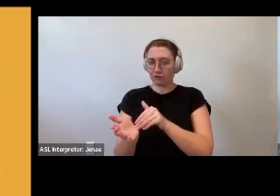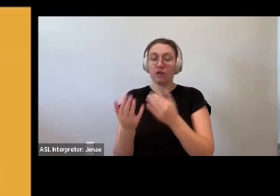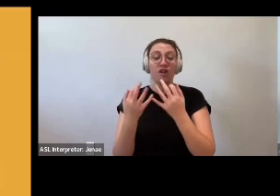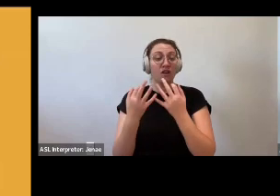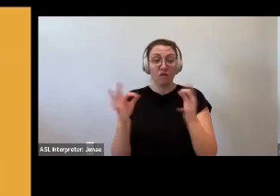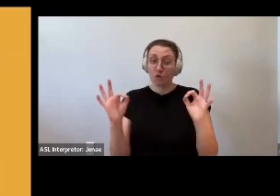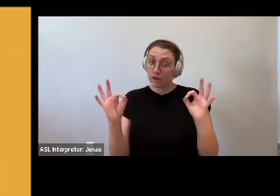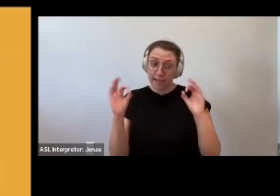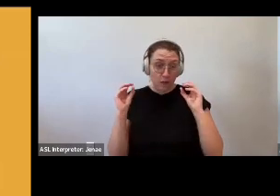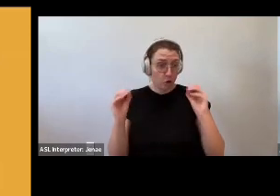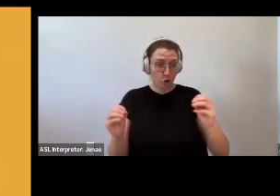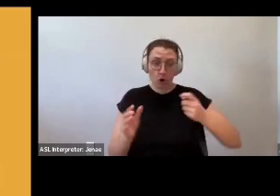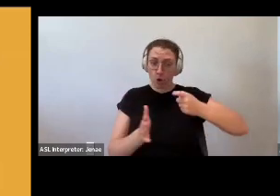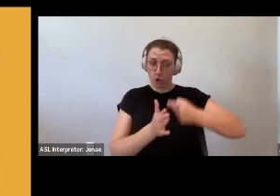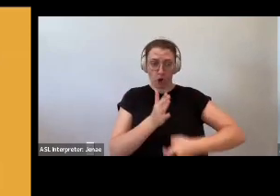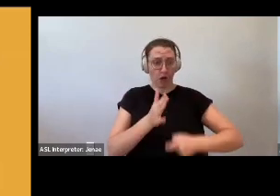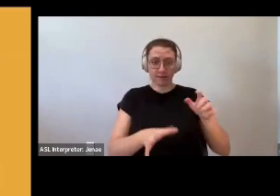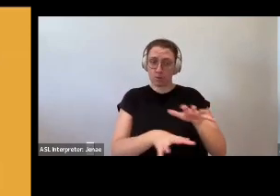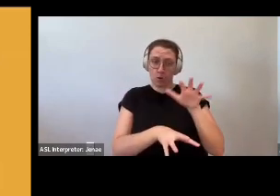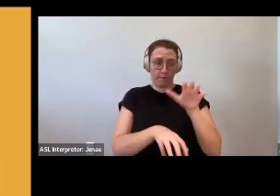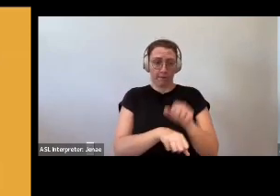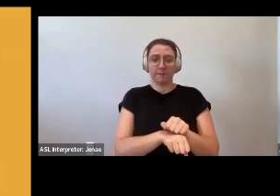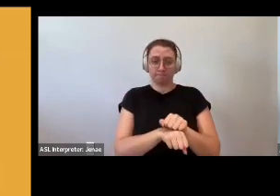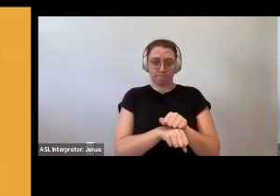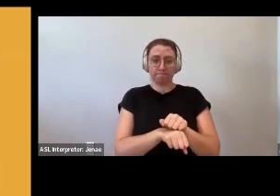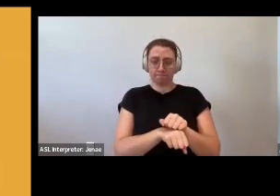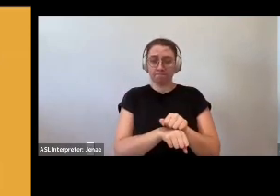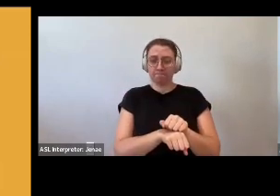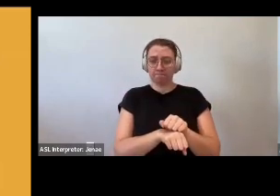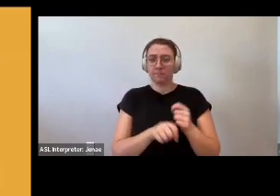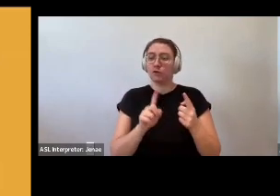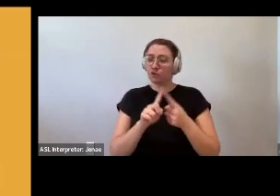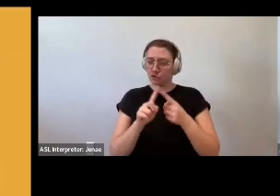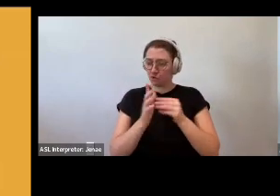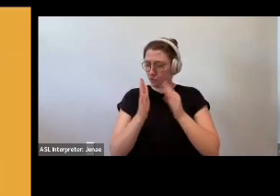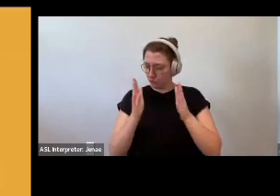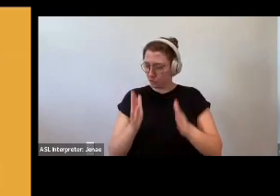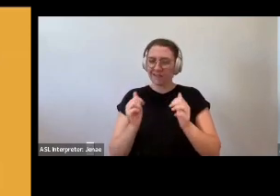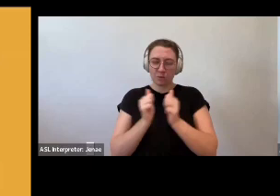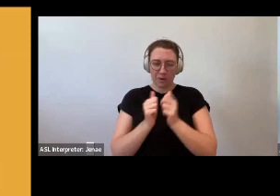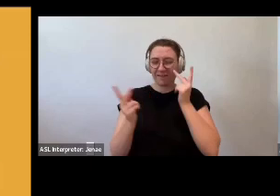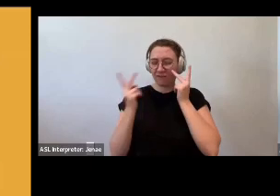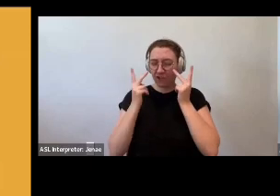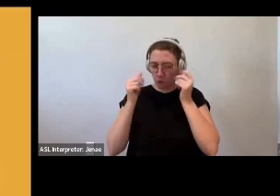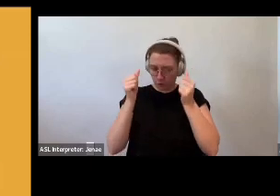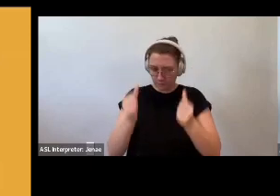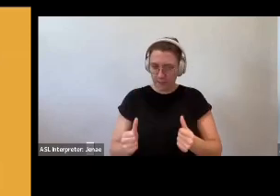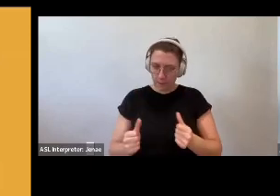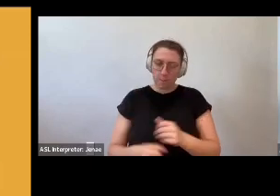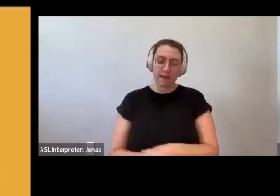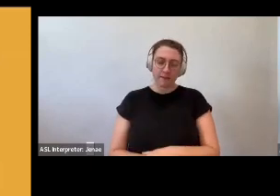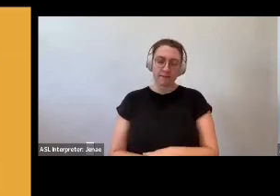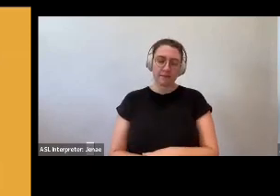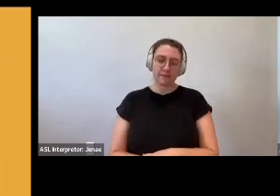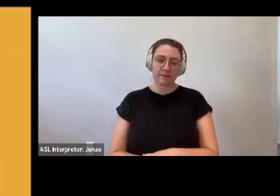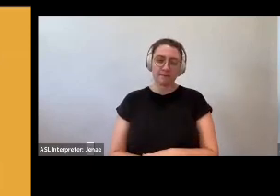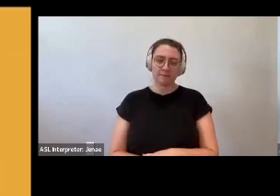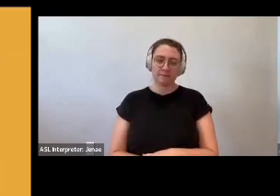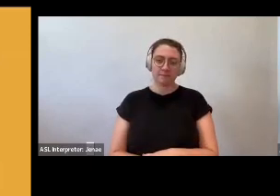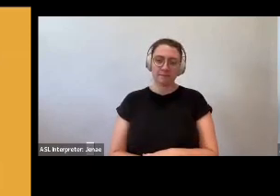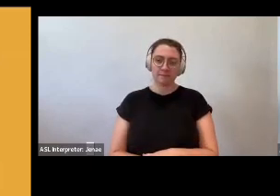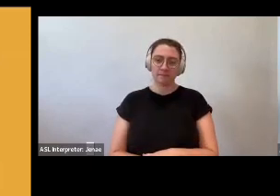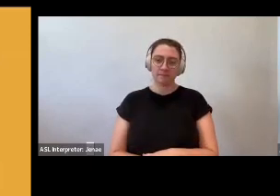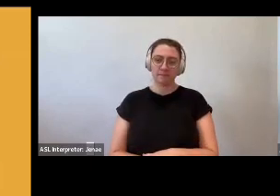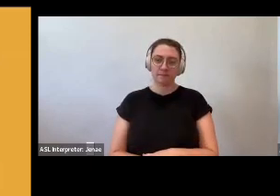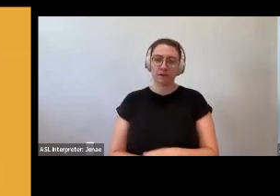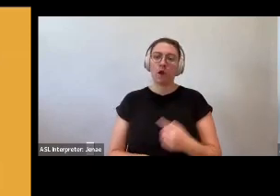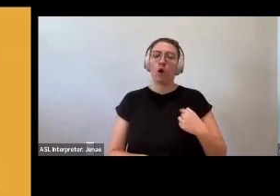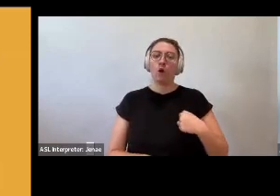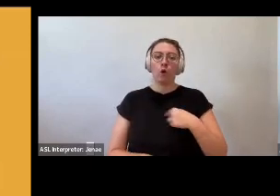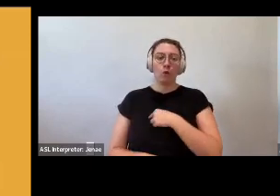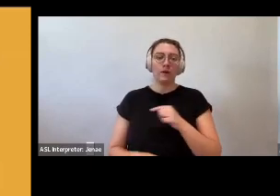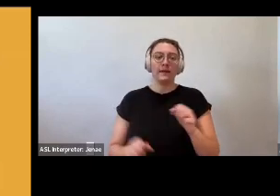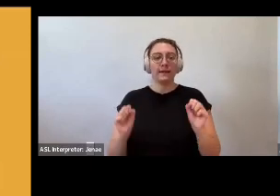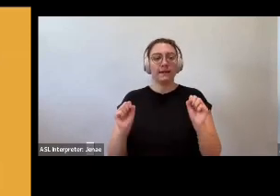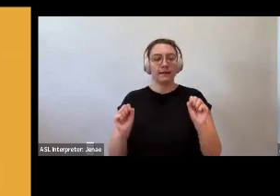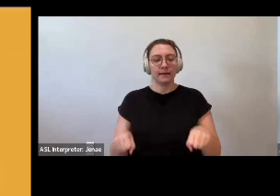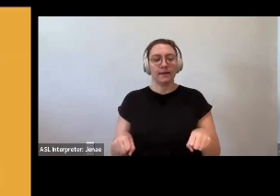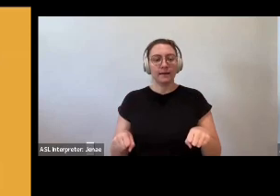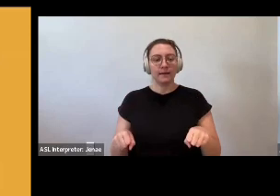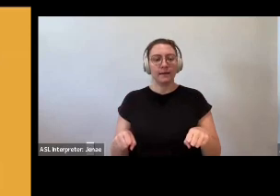citas gratuitas a estudiantes con discapacidad visual. Podemos proporcionar